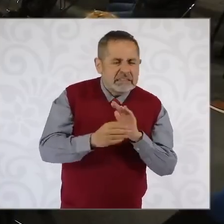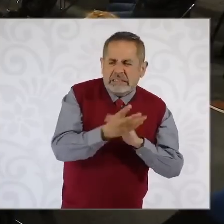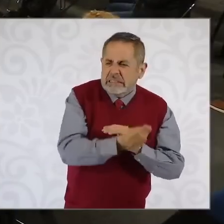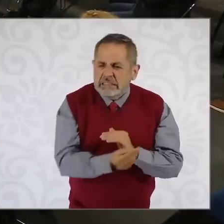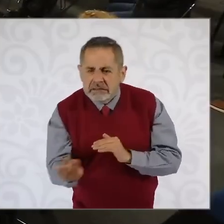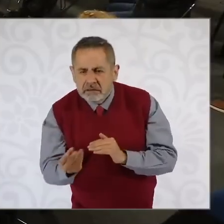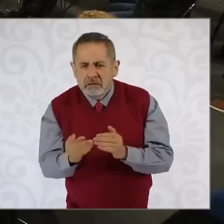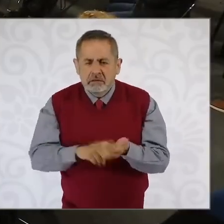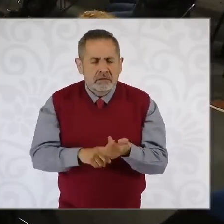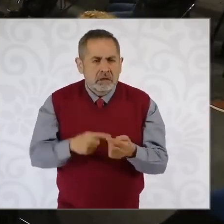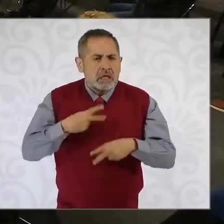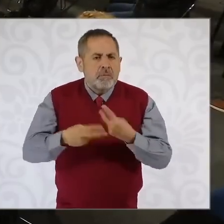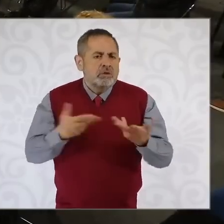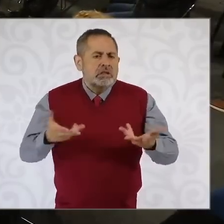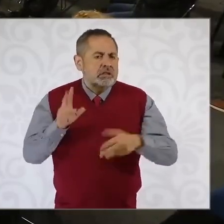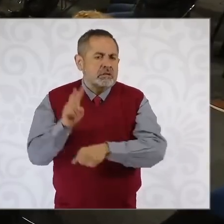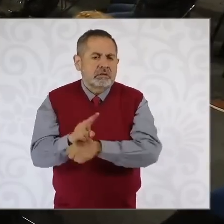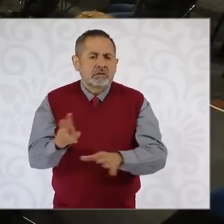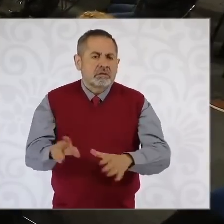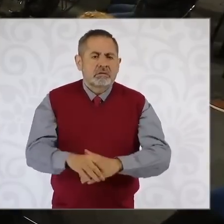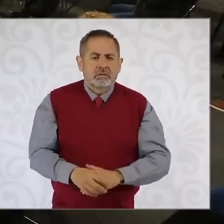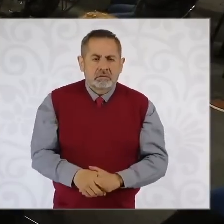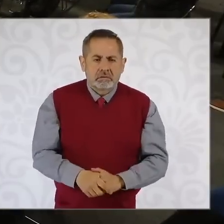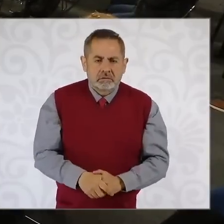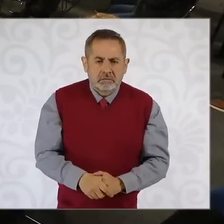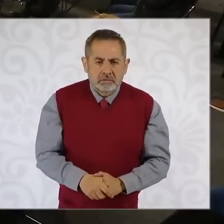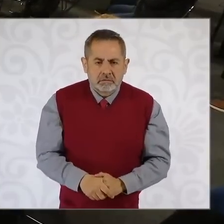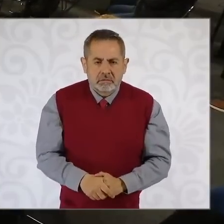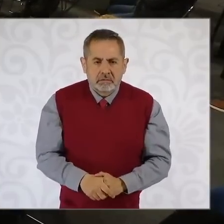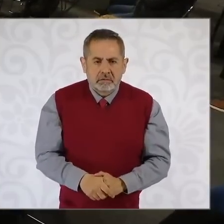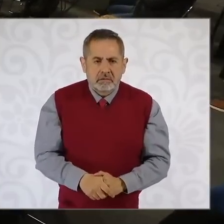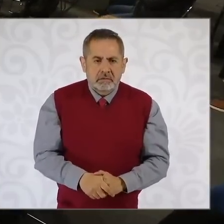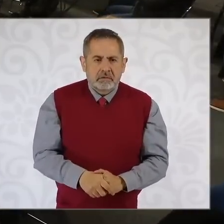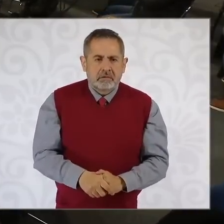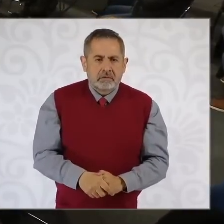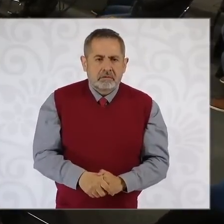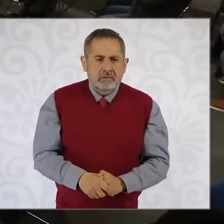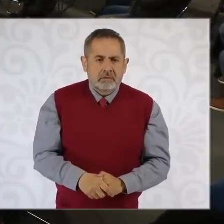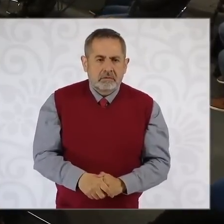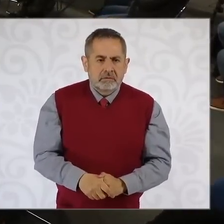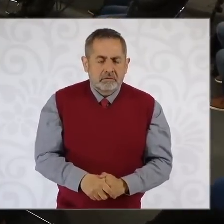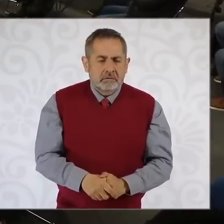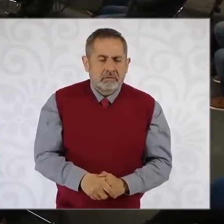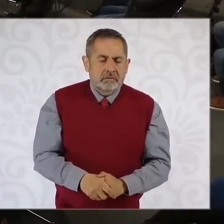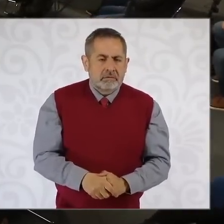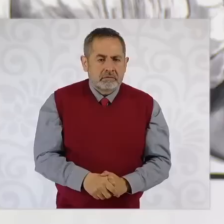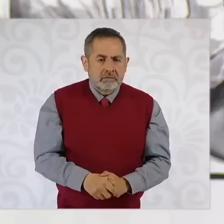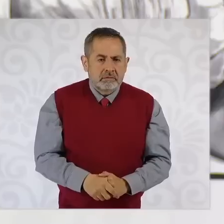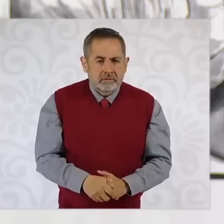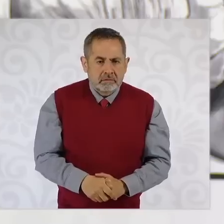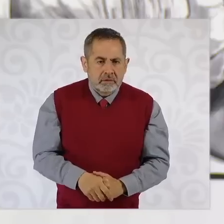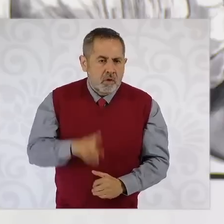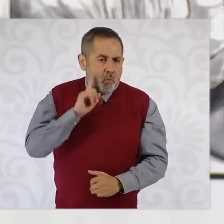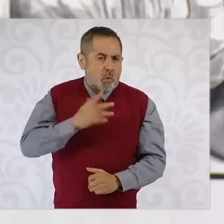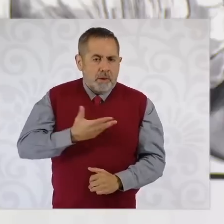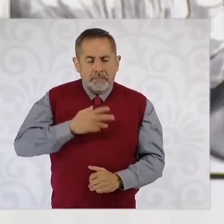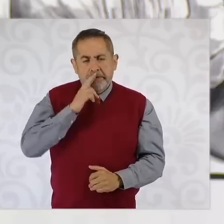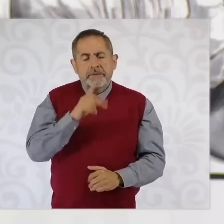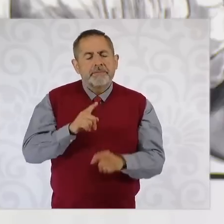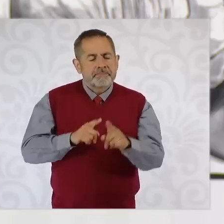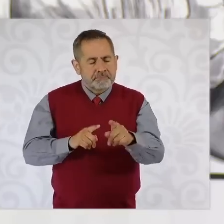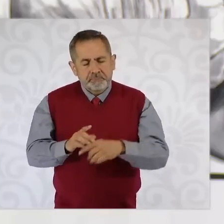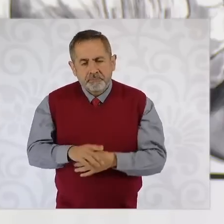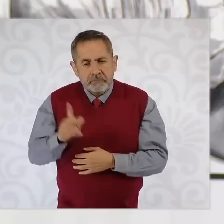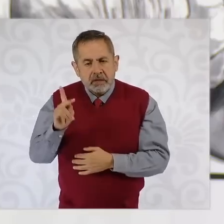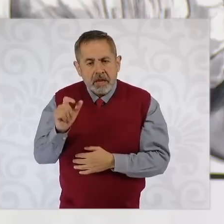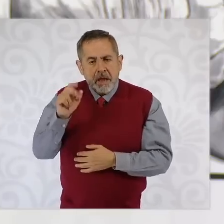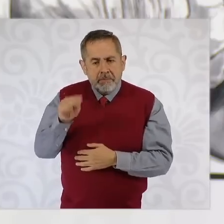no la estrategia de seguridad que tenemos tiene que ver con dos ejes voy a insistir